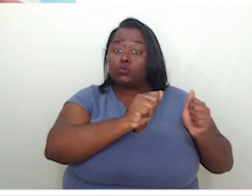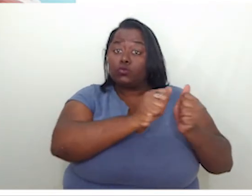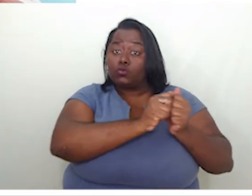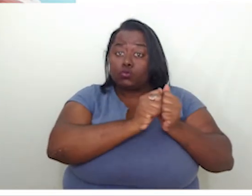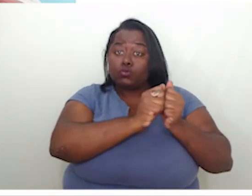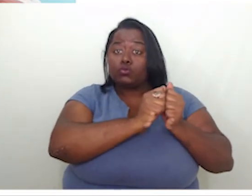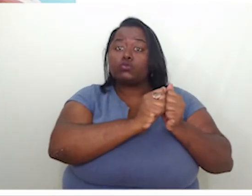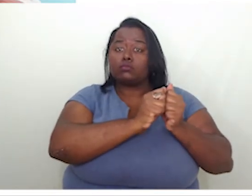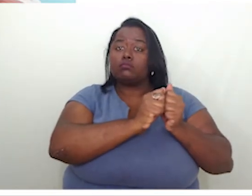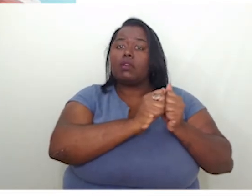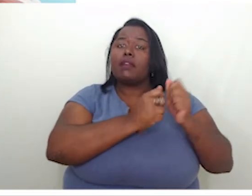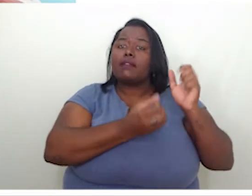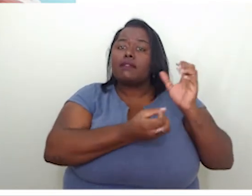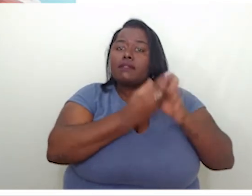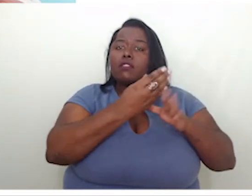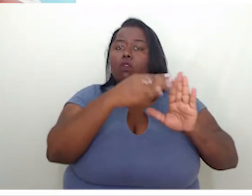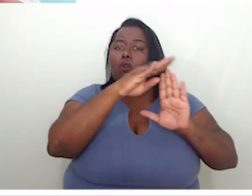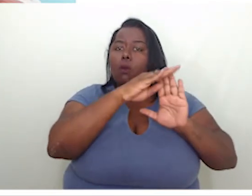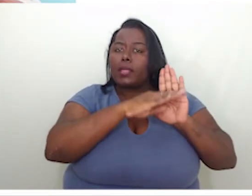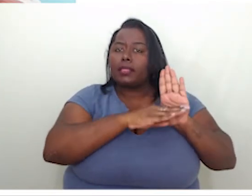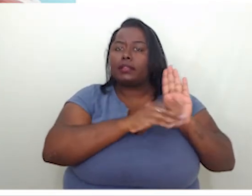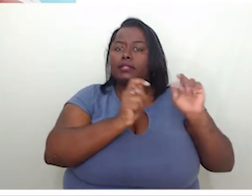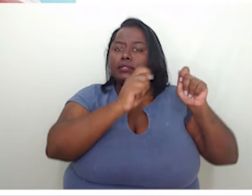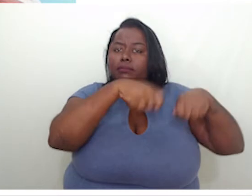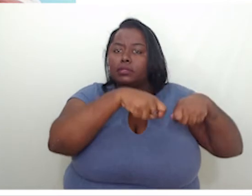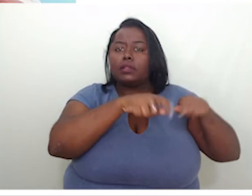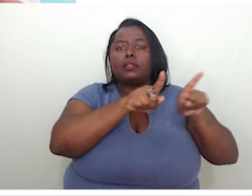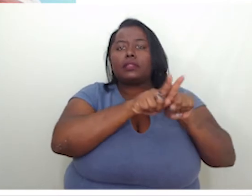Esos tipos de cosas también son compartidas con el facilitador,